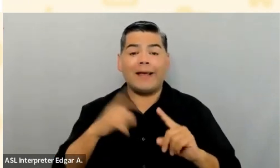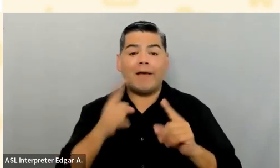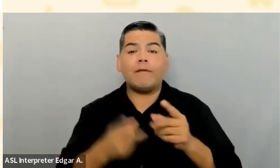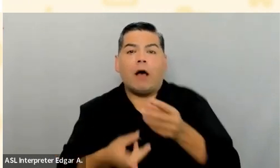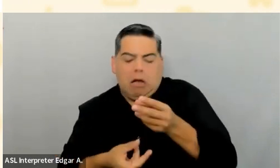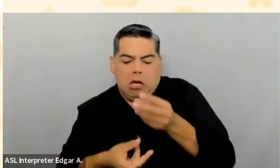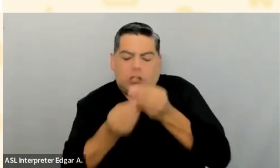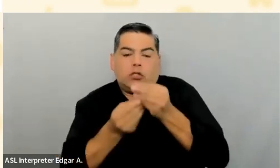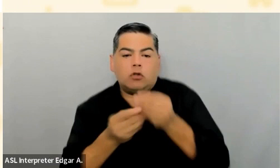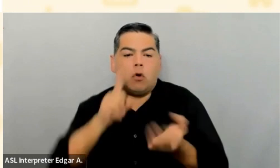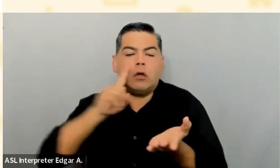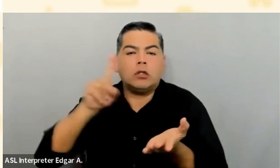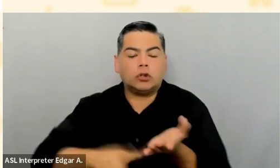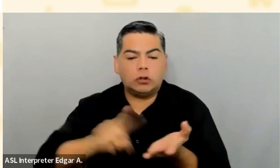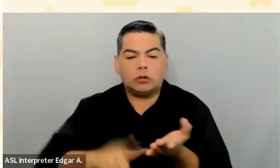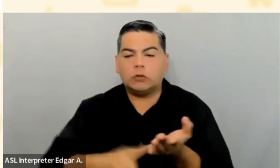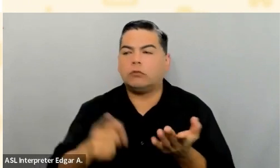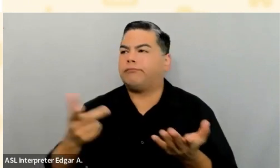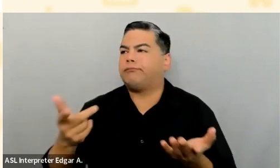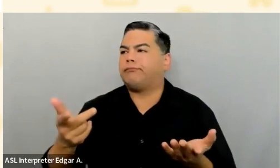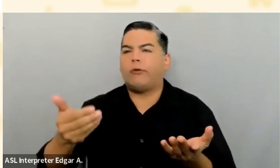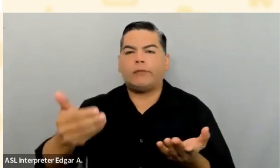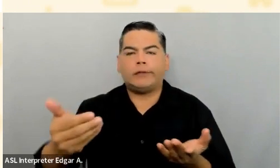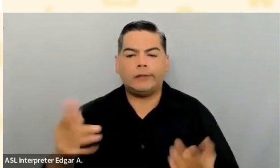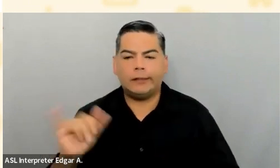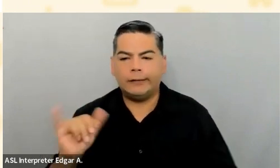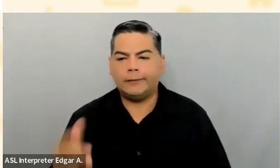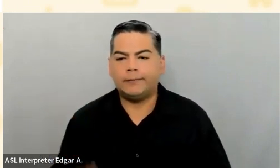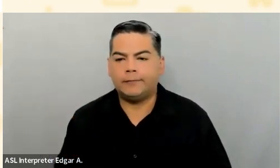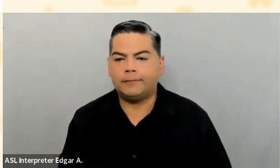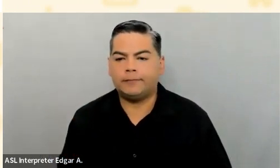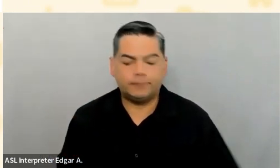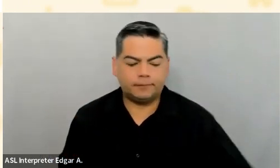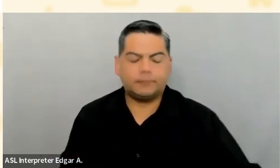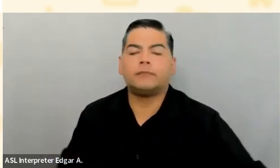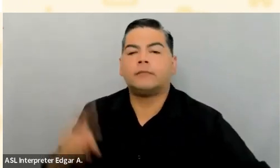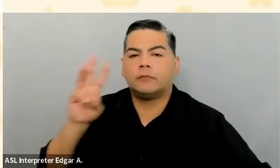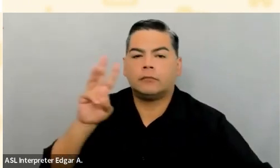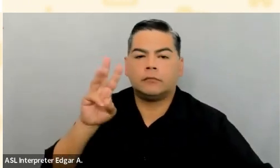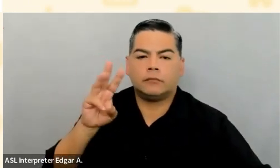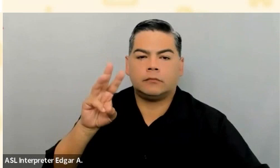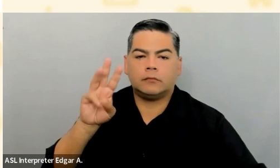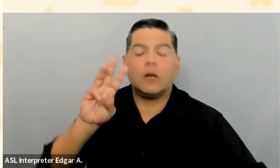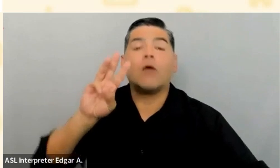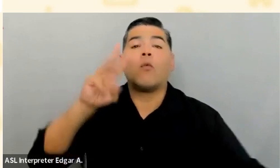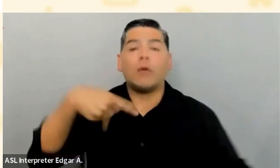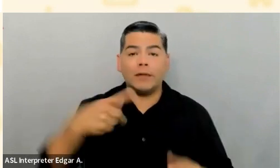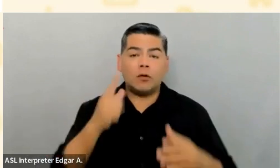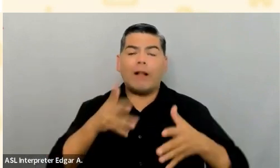Entonces las herramientas de creación son cosas como WordPress, que te permiten crear algo que pones en línea.